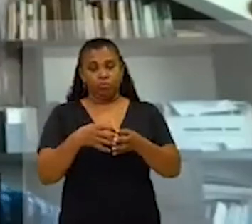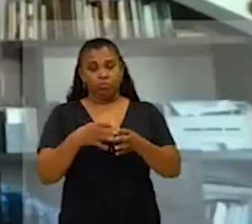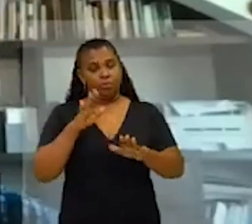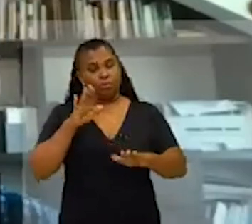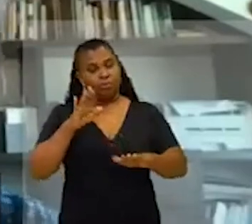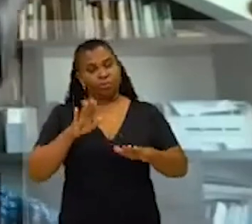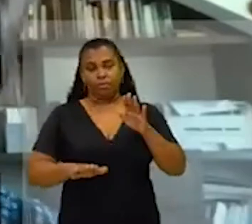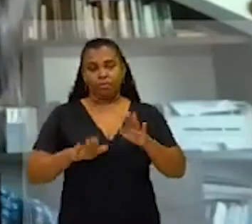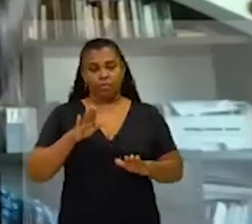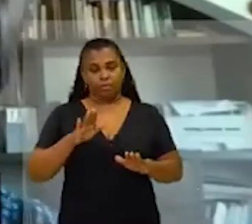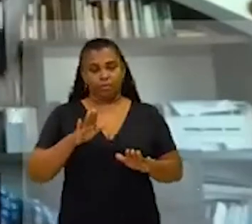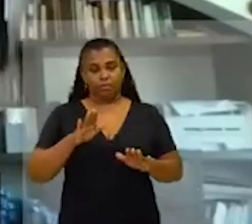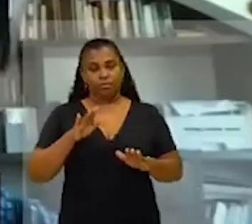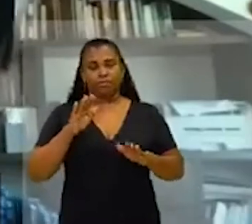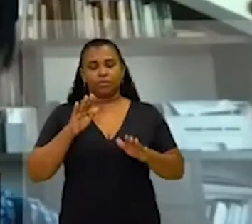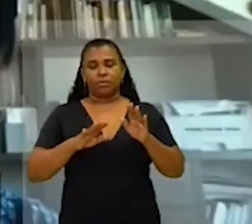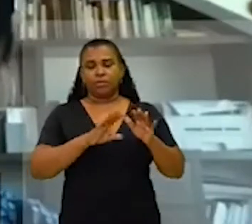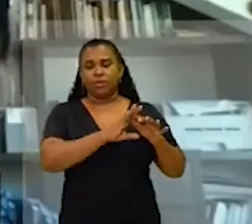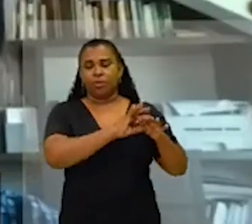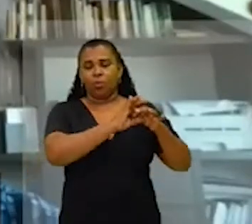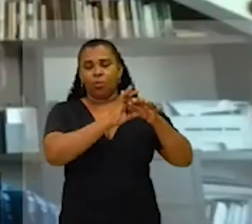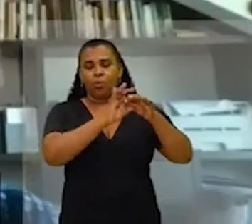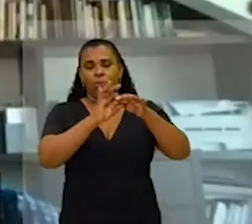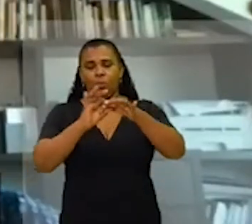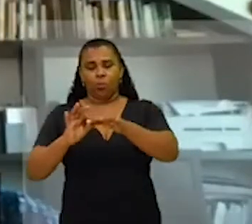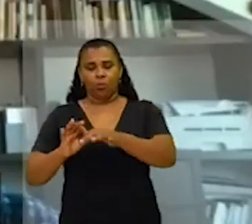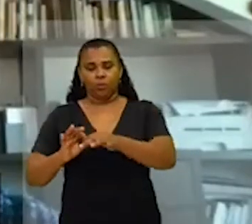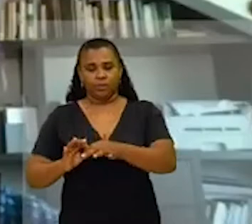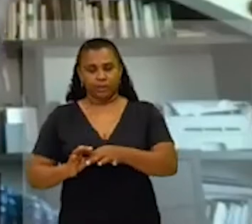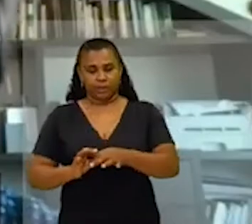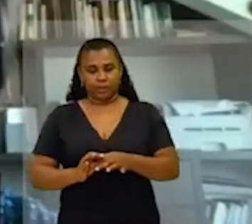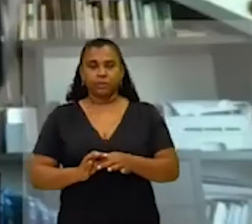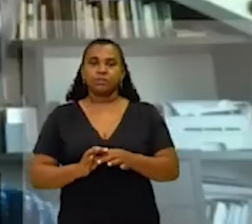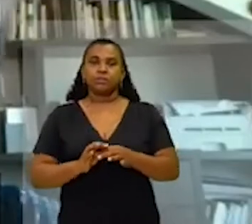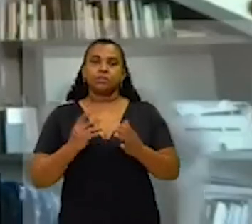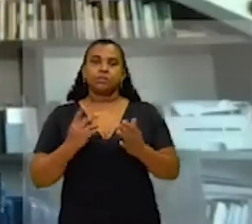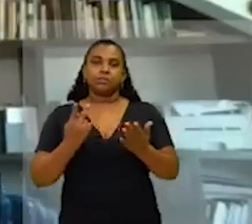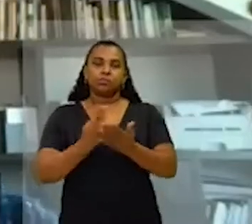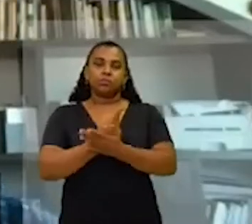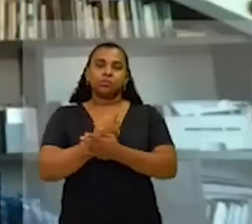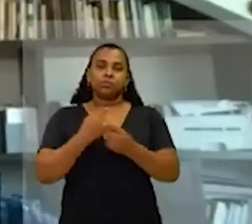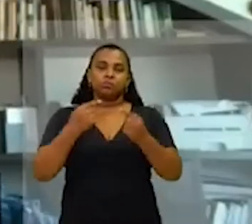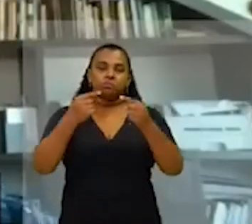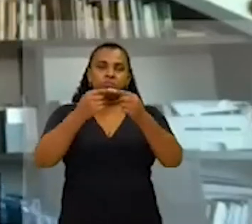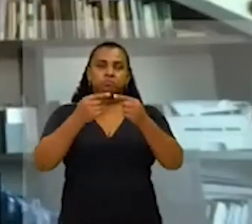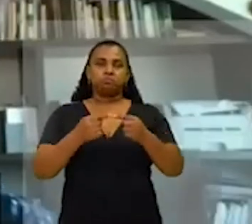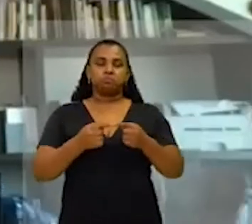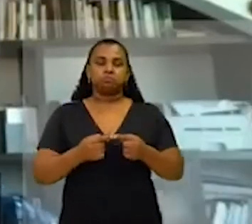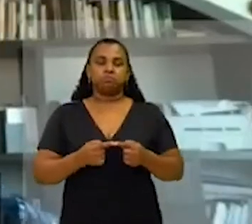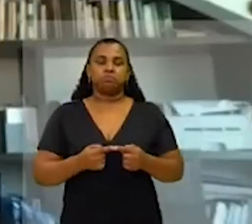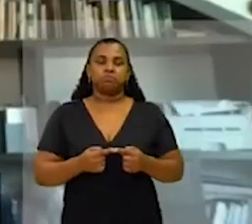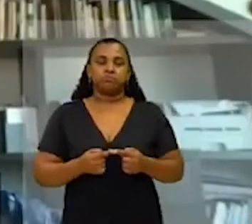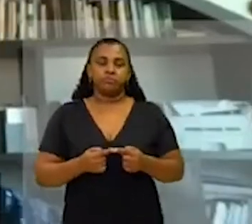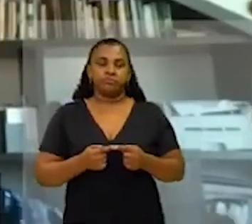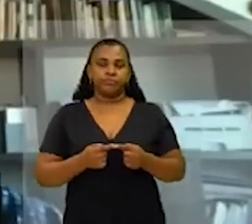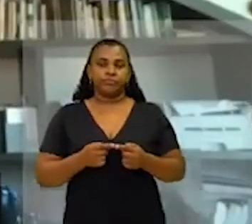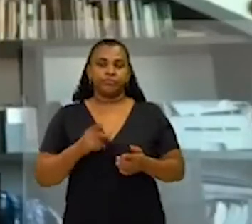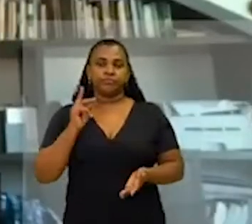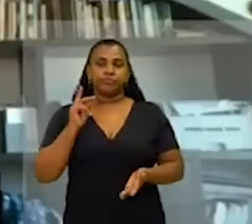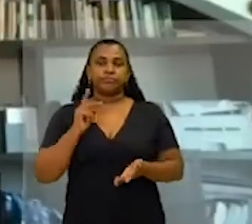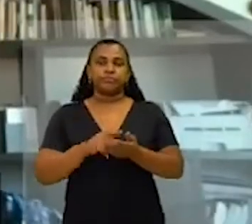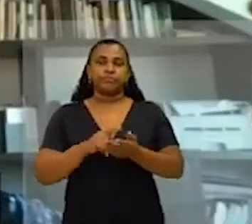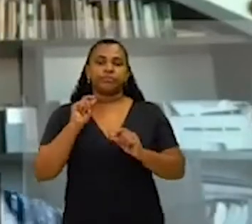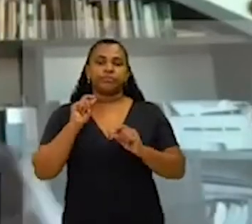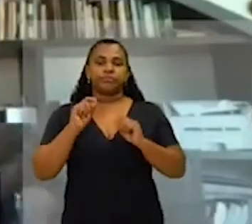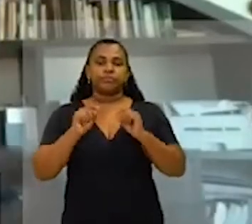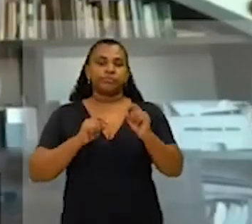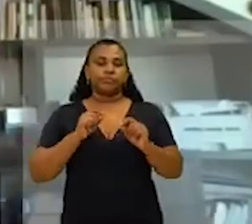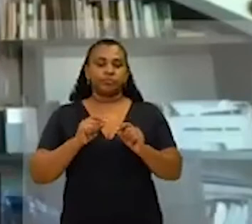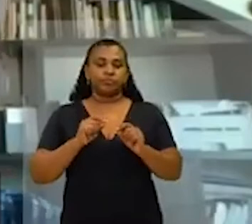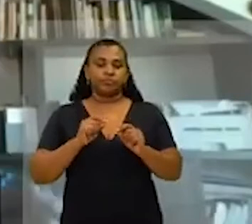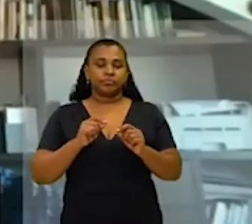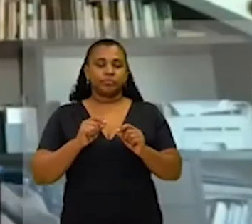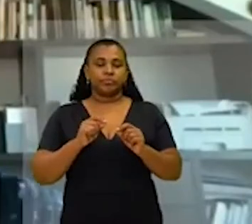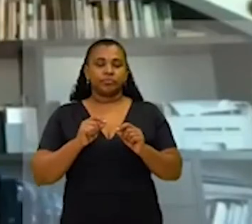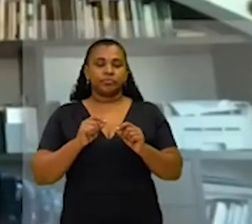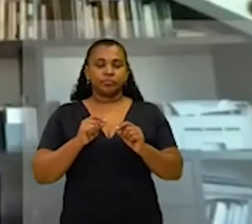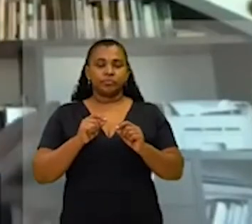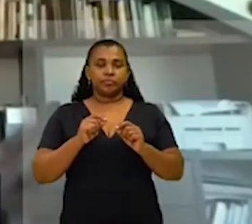contexto em que é isso é aplicado o fato é que claro dependência levantei é que a dependência